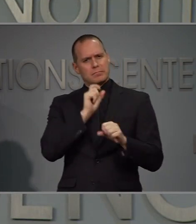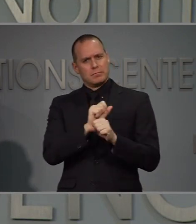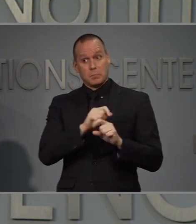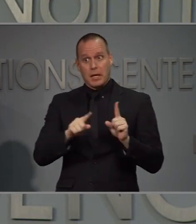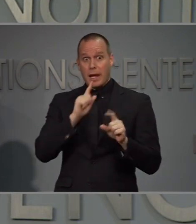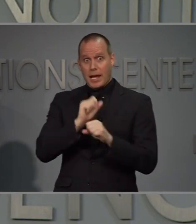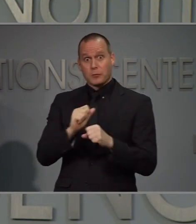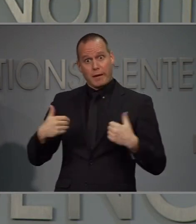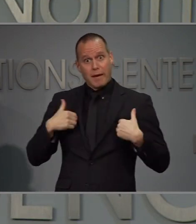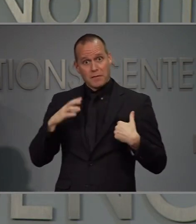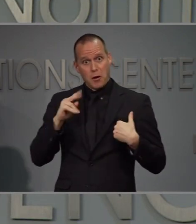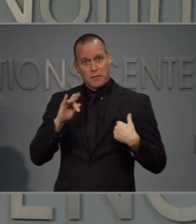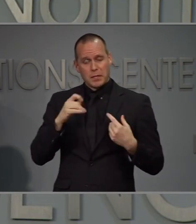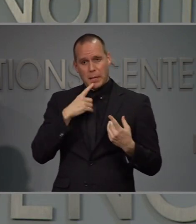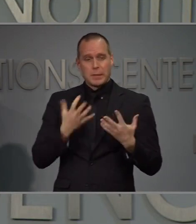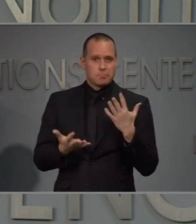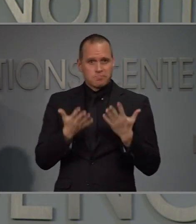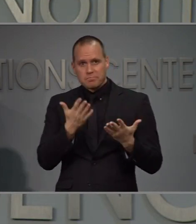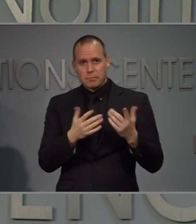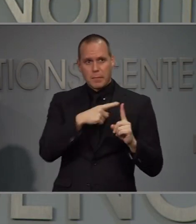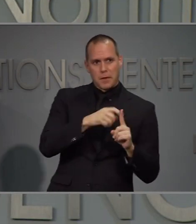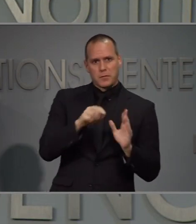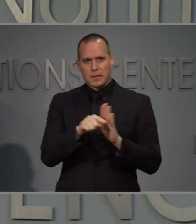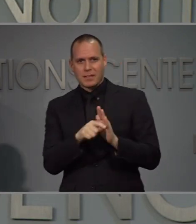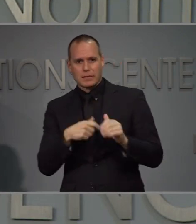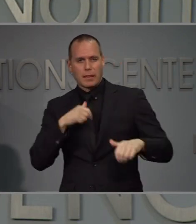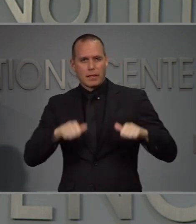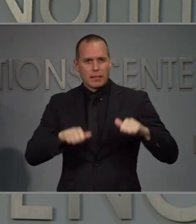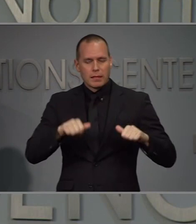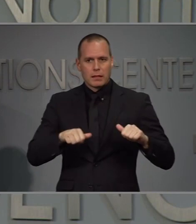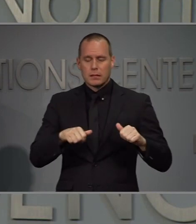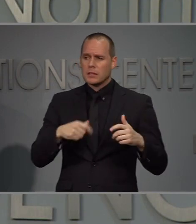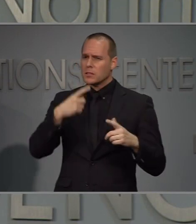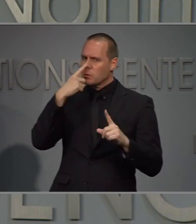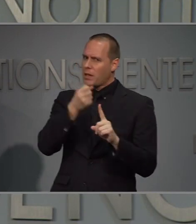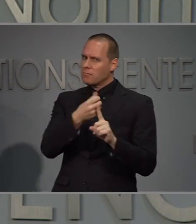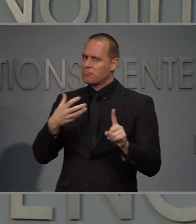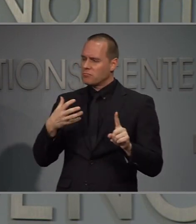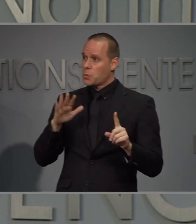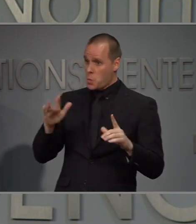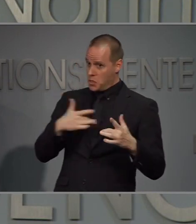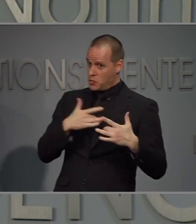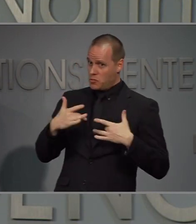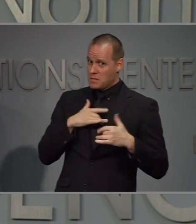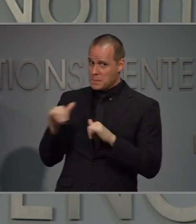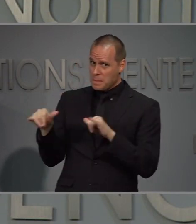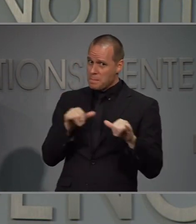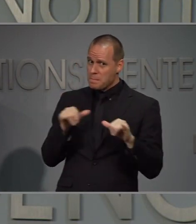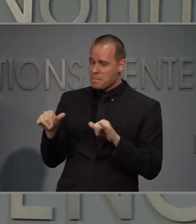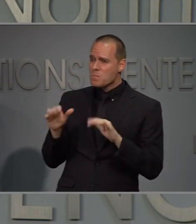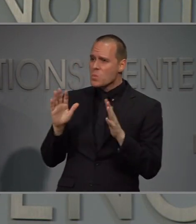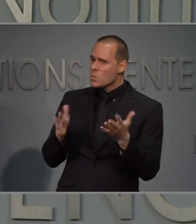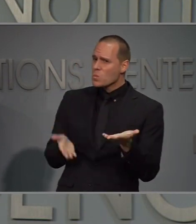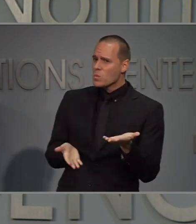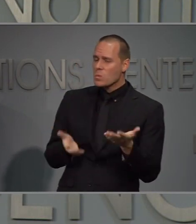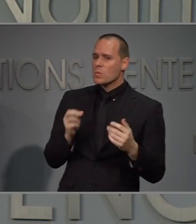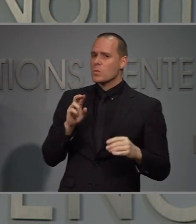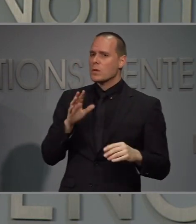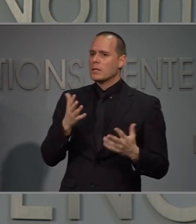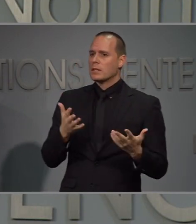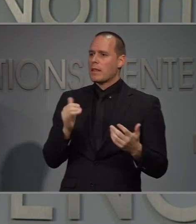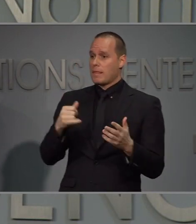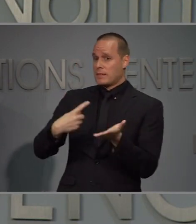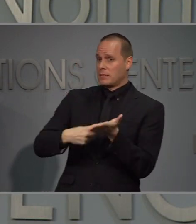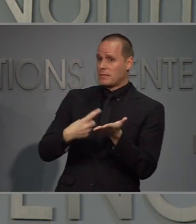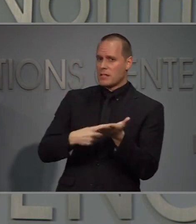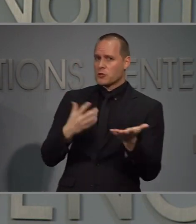están mostrando sí niñas de que pudieran tener coronavirus nos